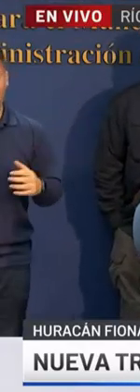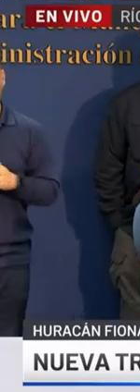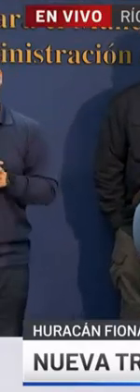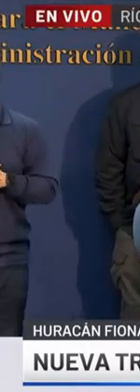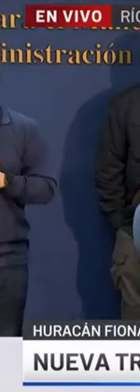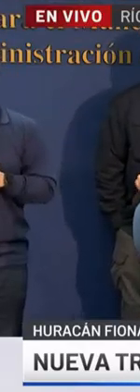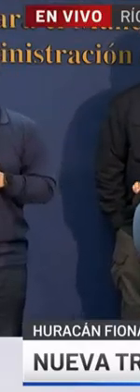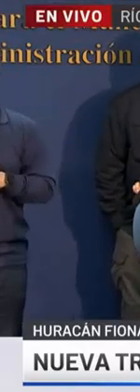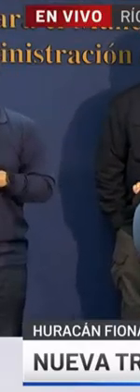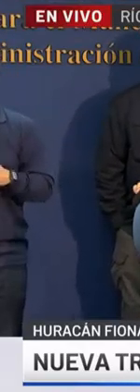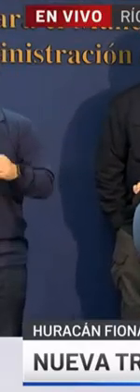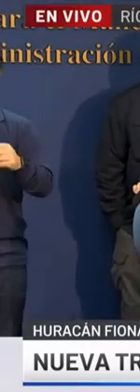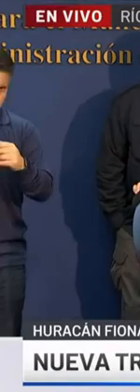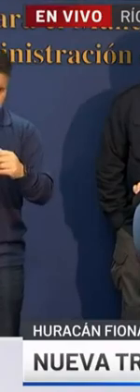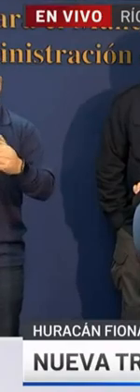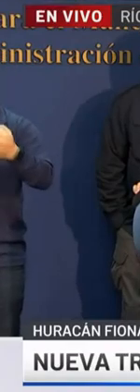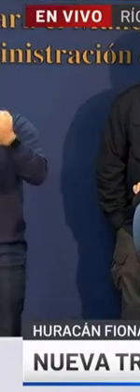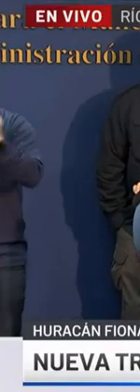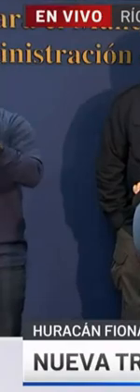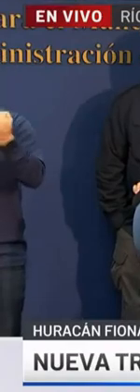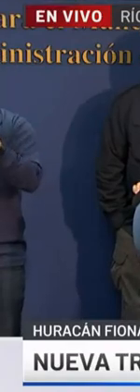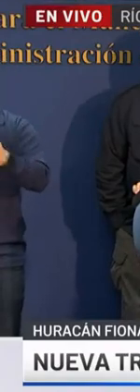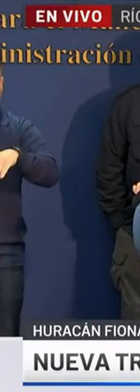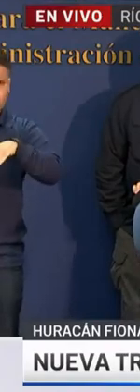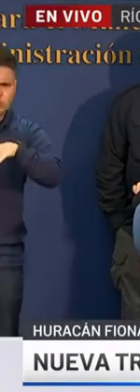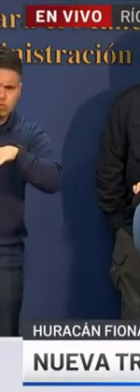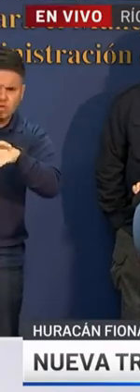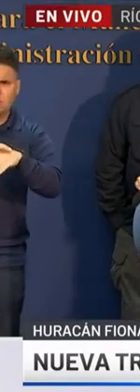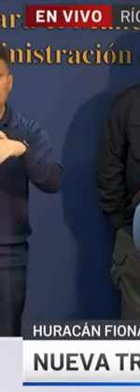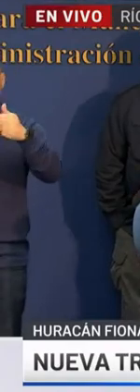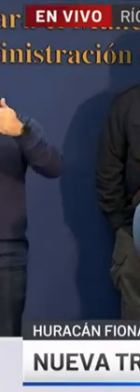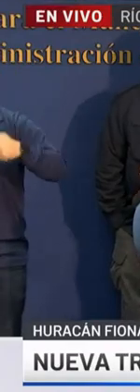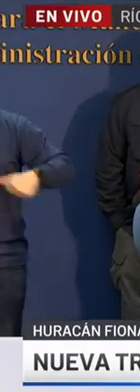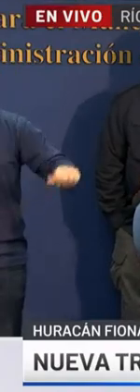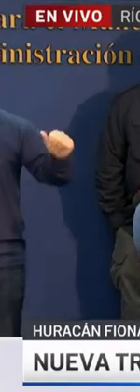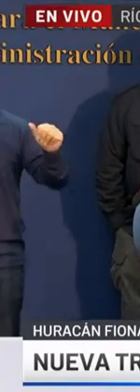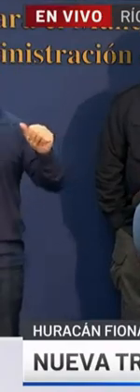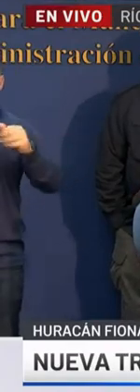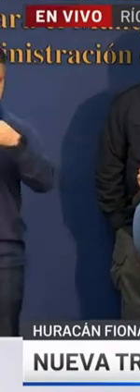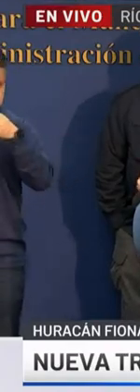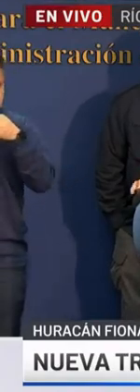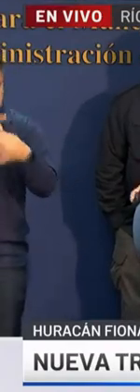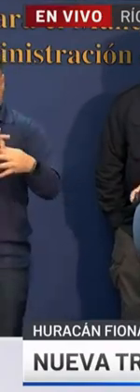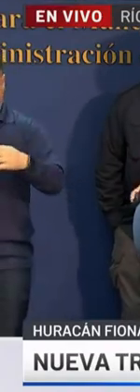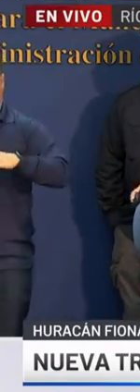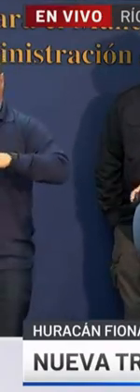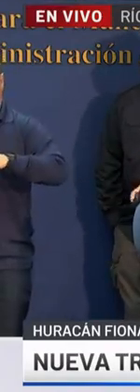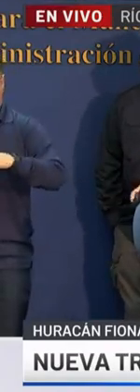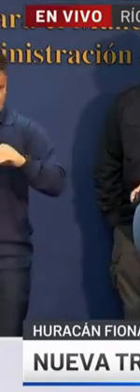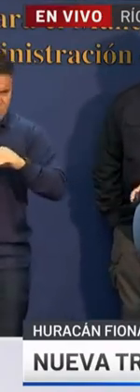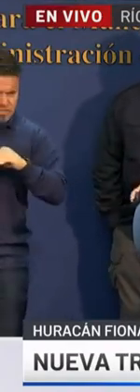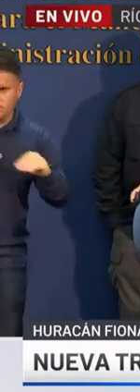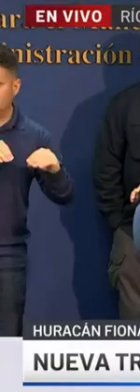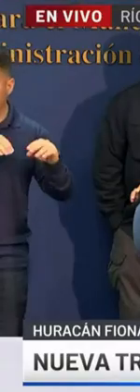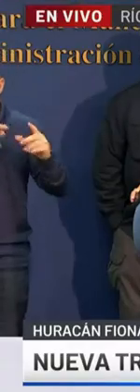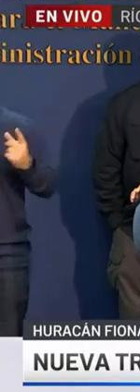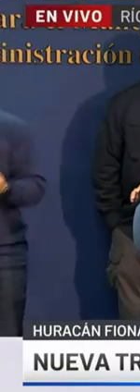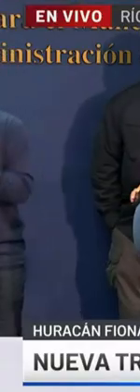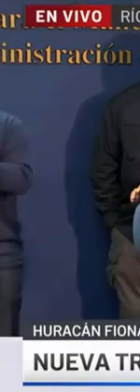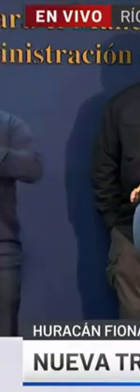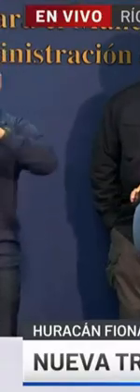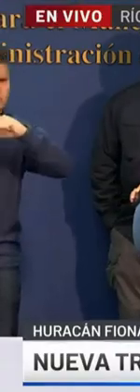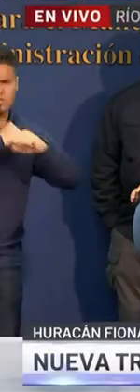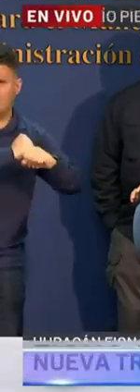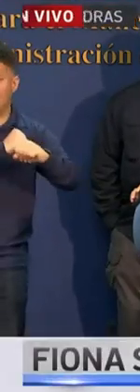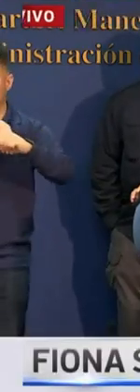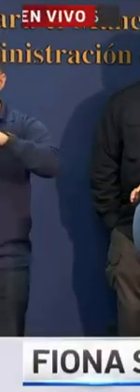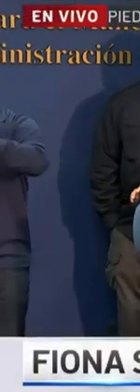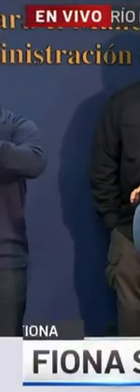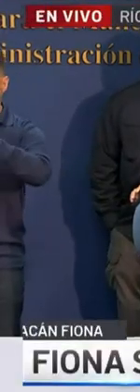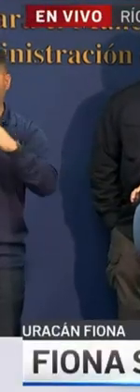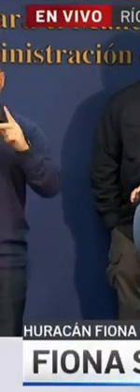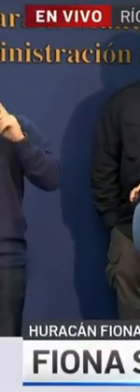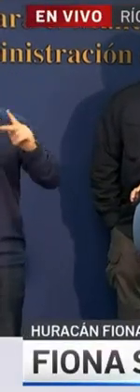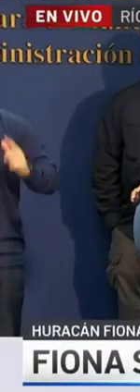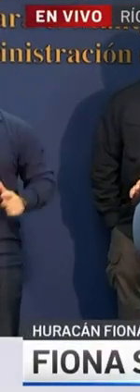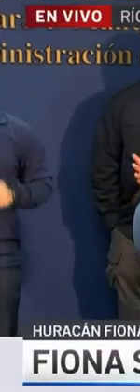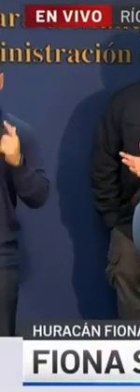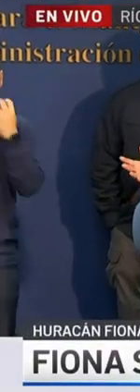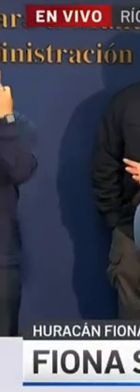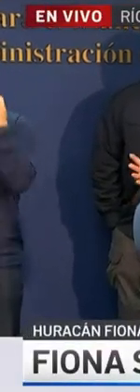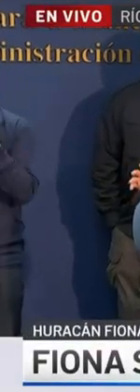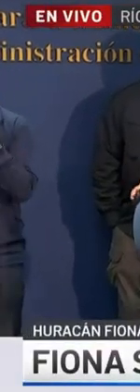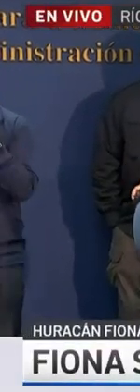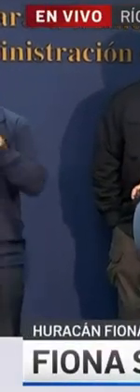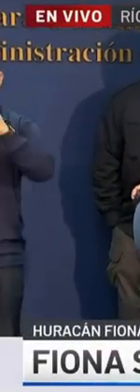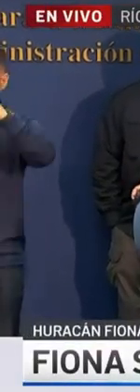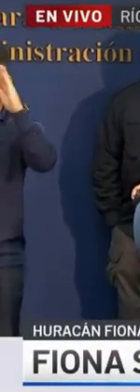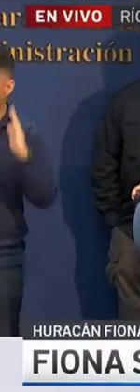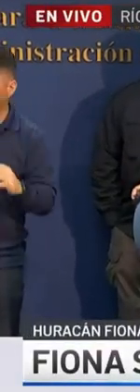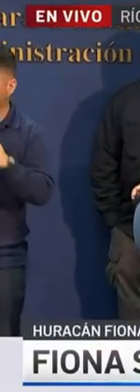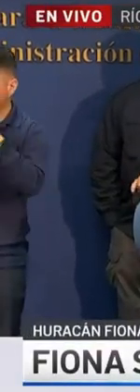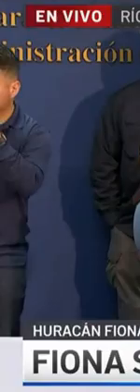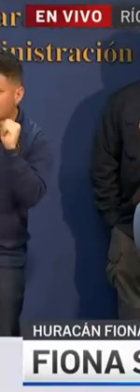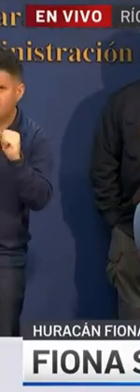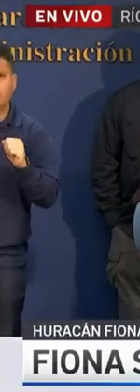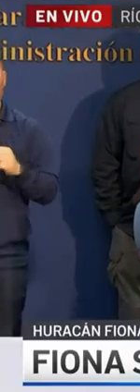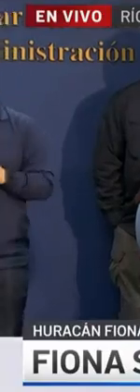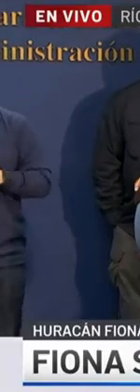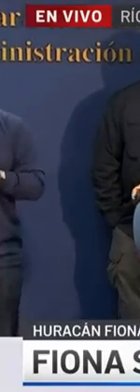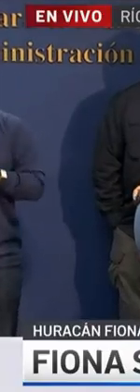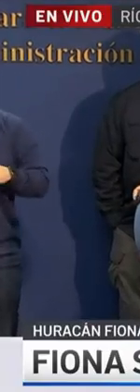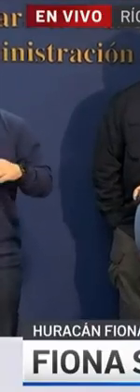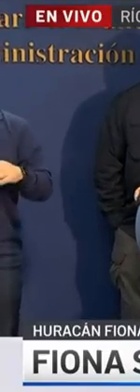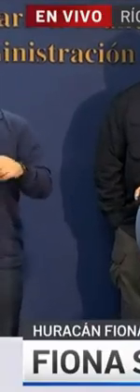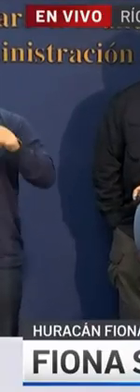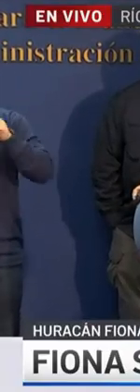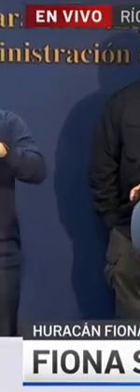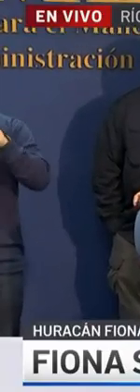BUENOS DÍAS.